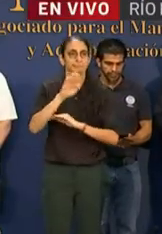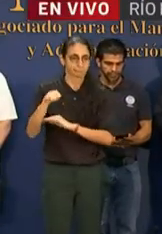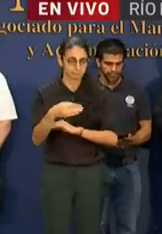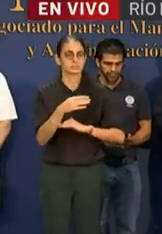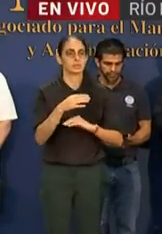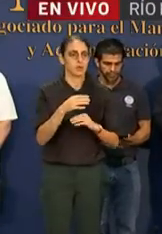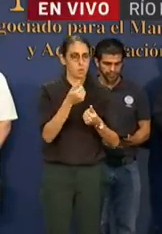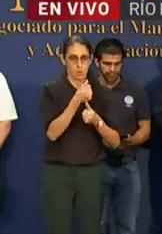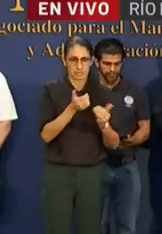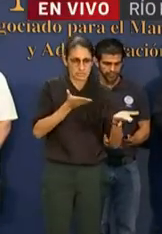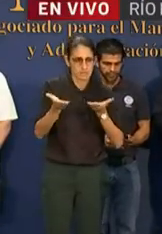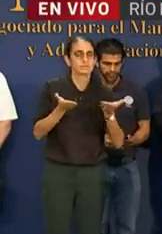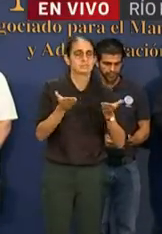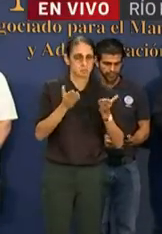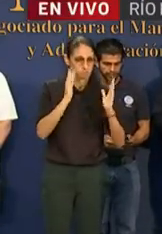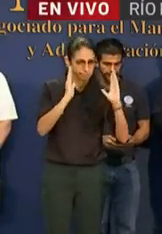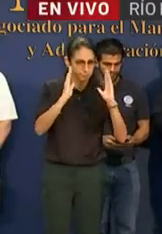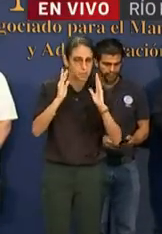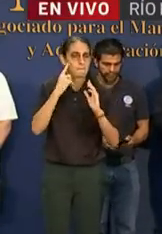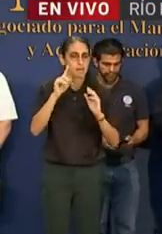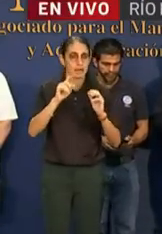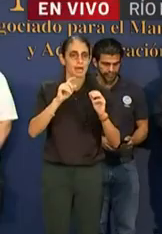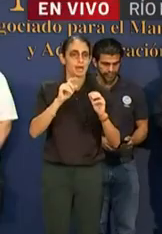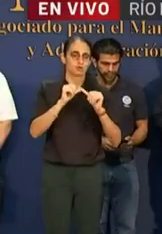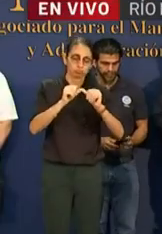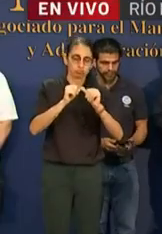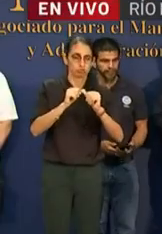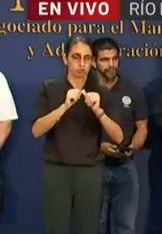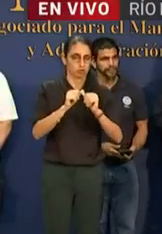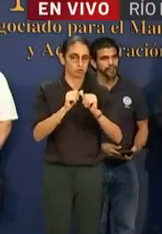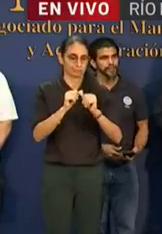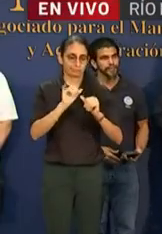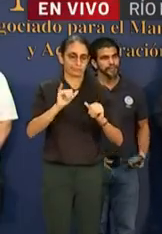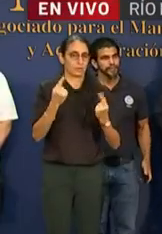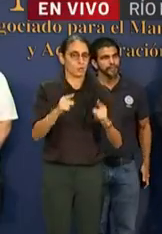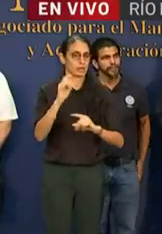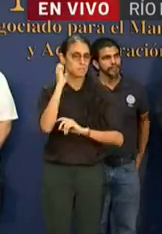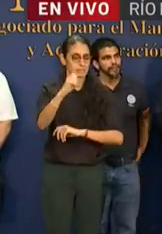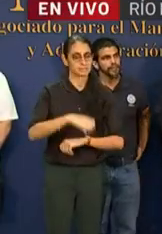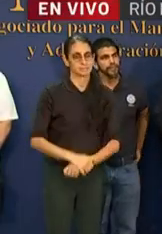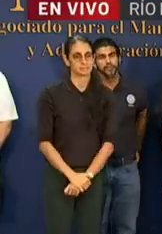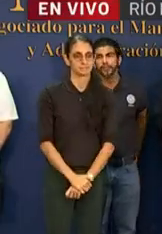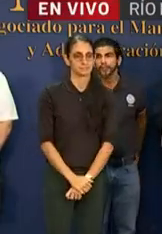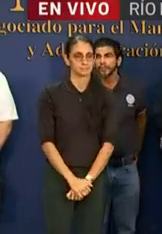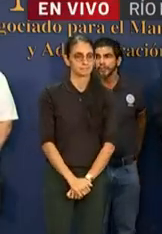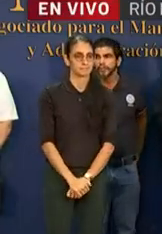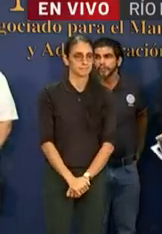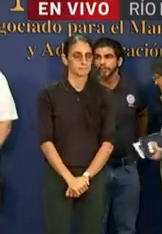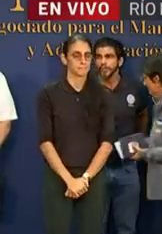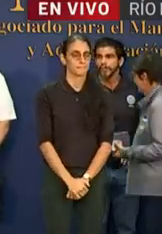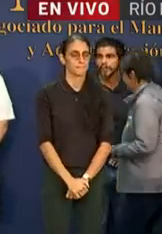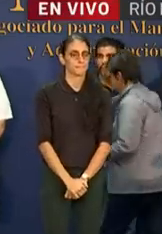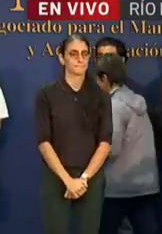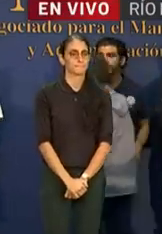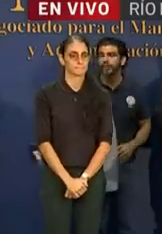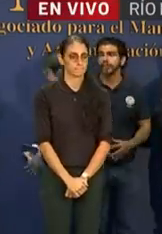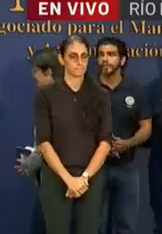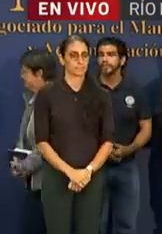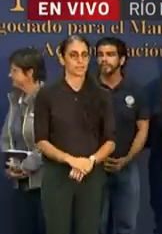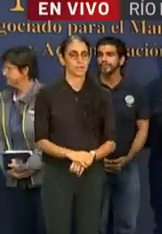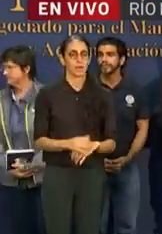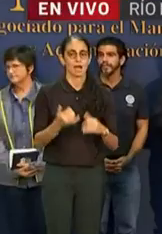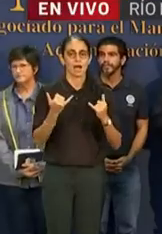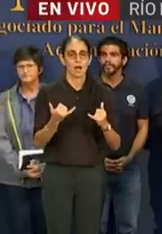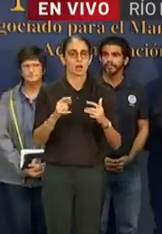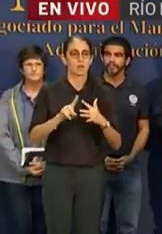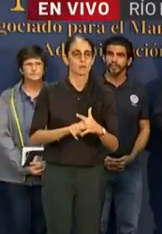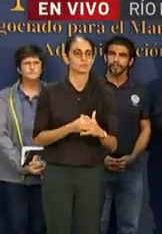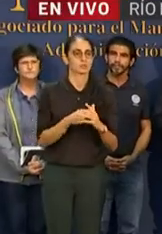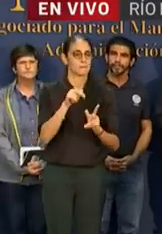NUESTROS EMBALSES. EN PREVENTIV